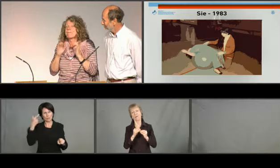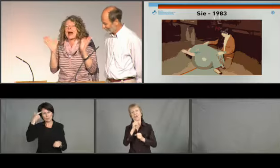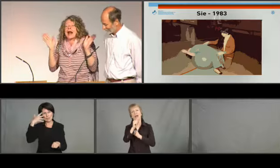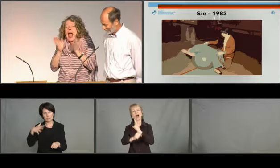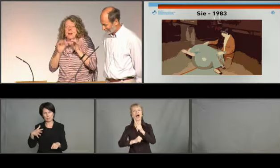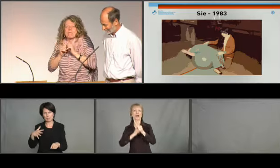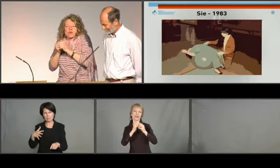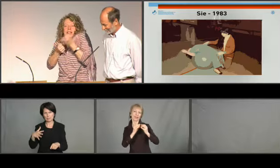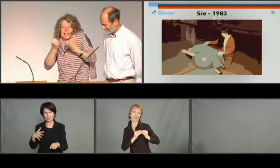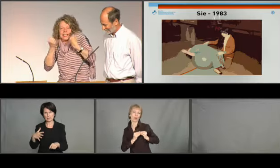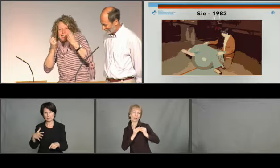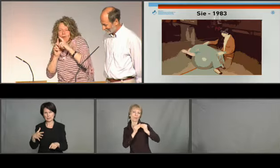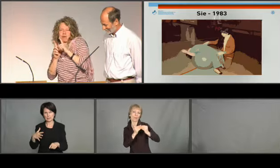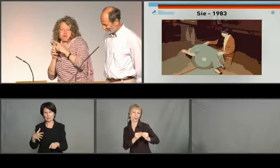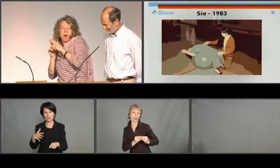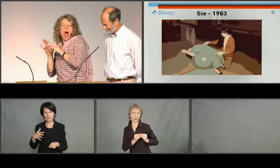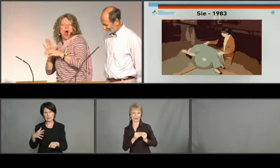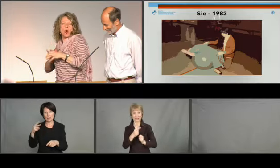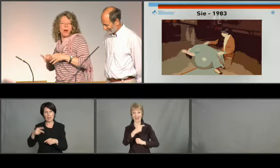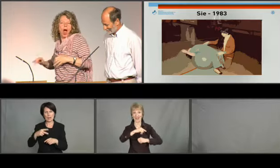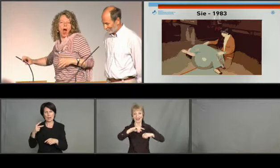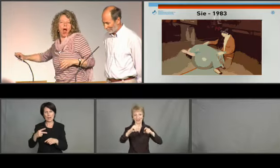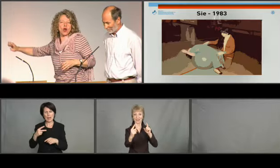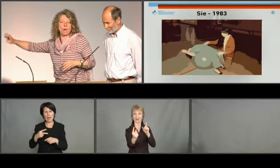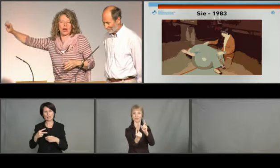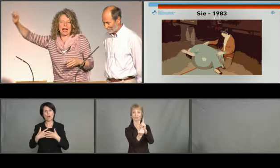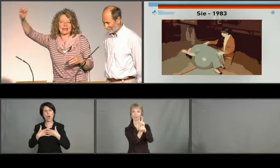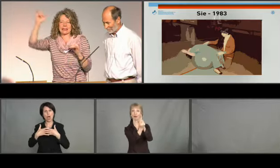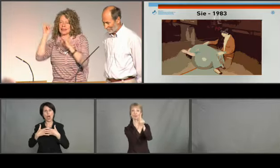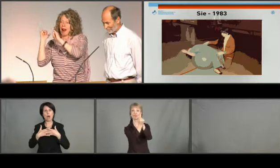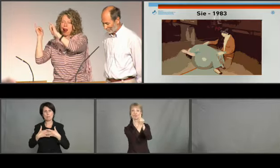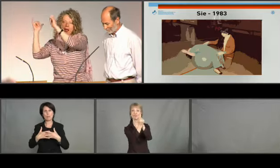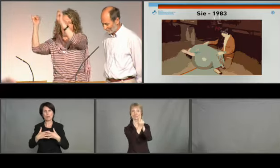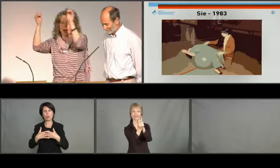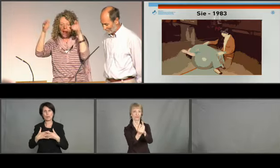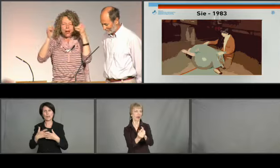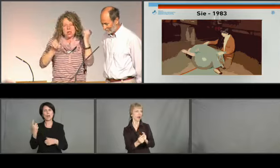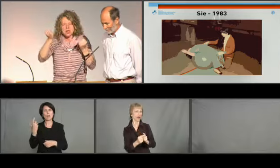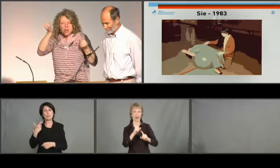unternommen mit einem kleinen Bus. In dieser Zeit haben sie viele